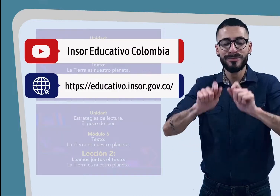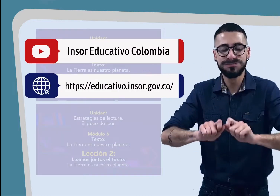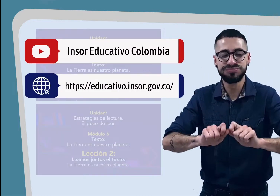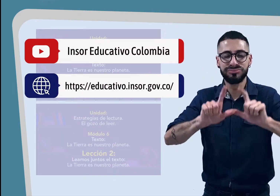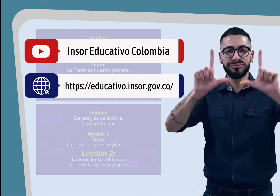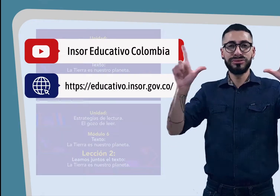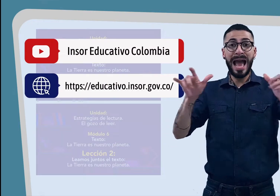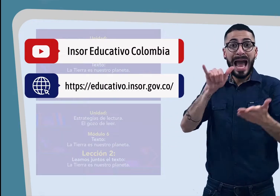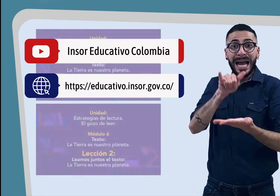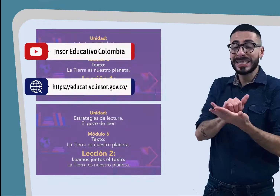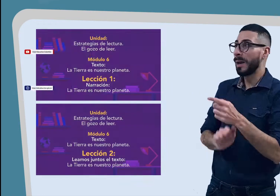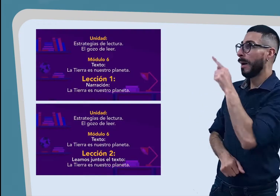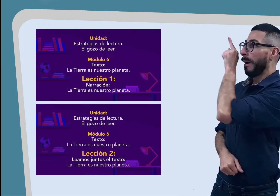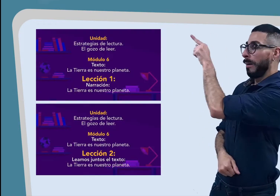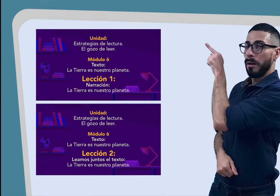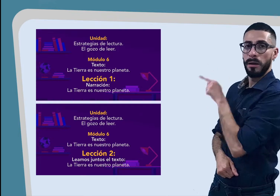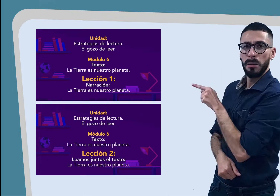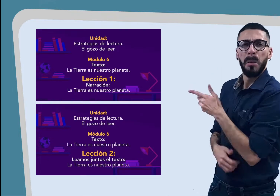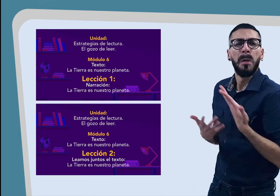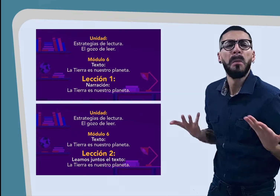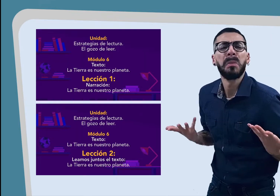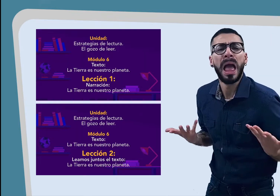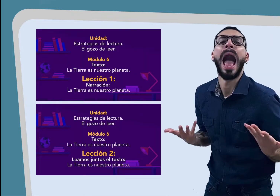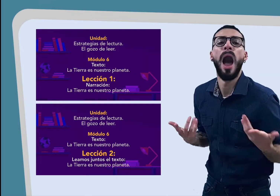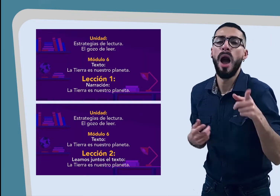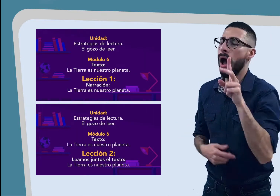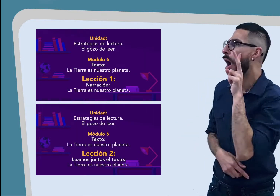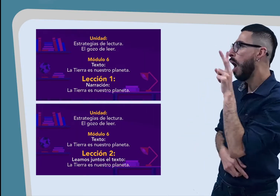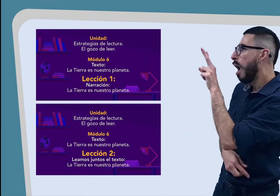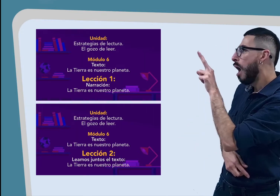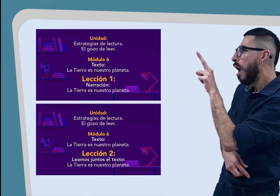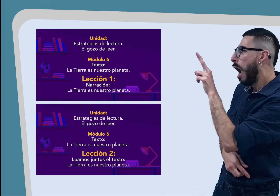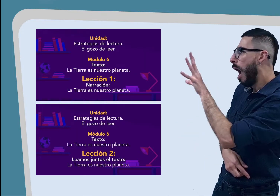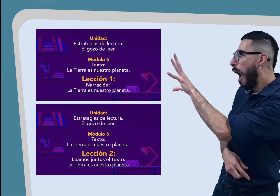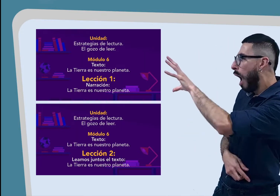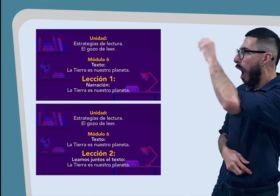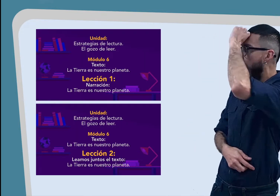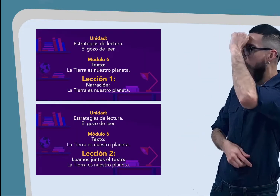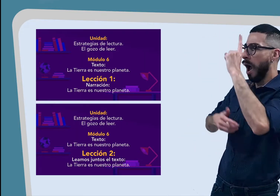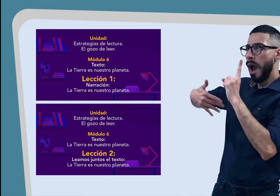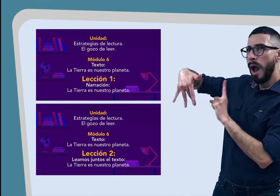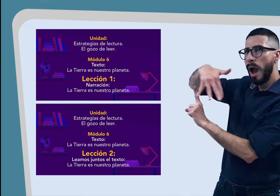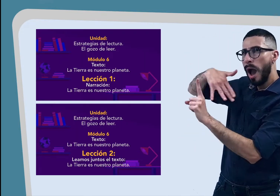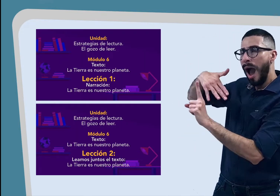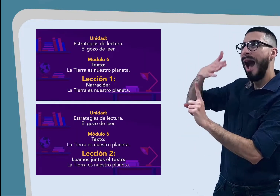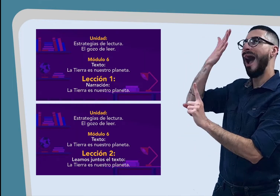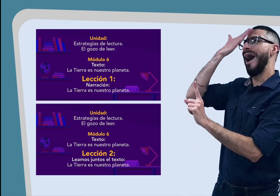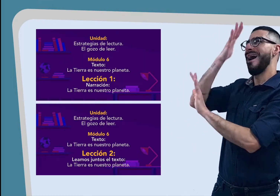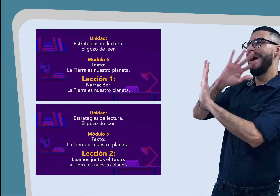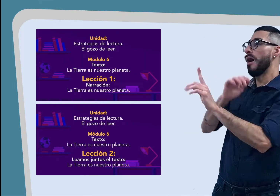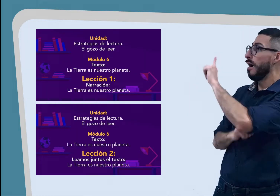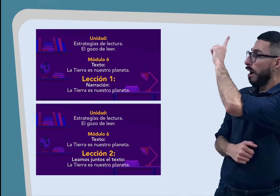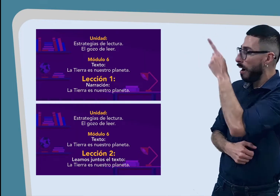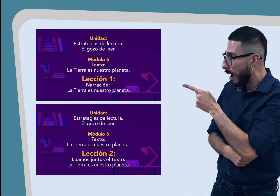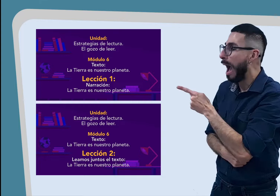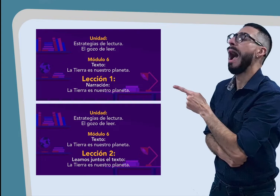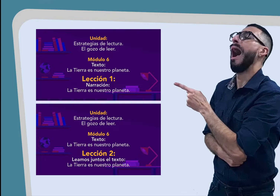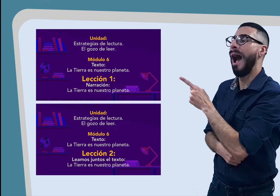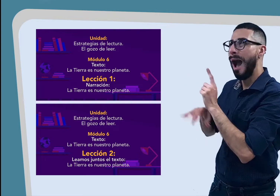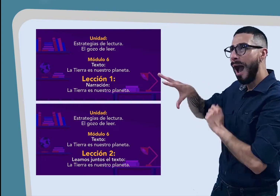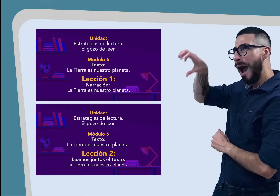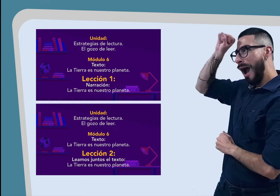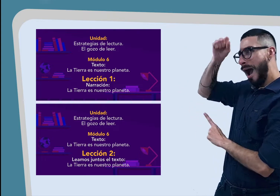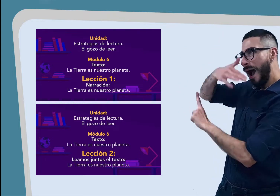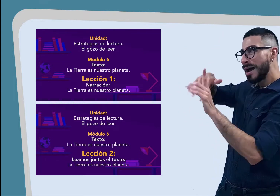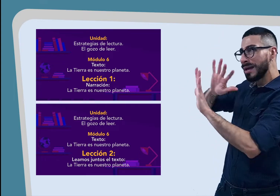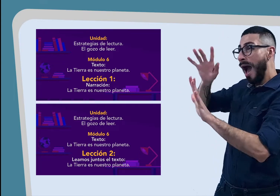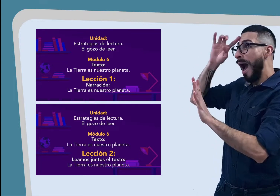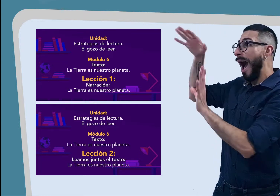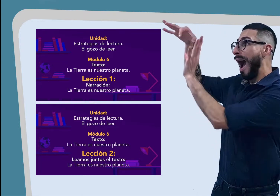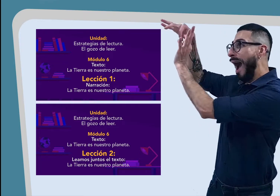o al canal de YouTube de INSOR Educativo, observen los videos y se contextualicen mejor sobre lo que sigue a continuación.